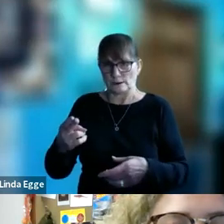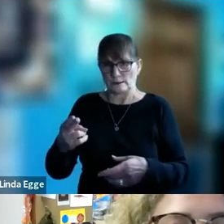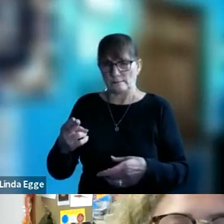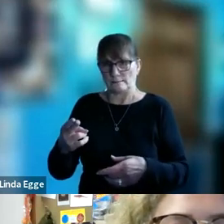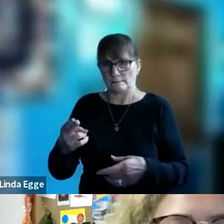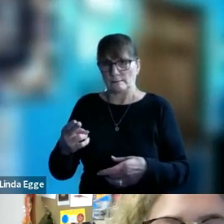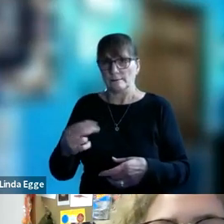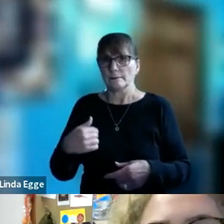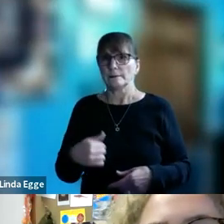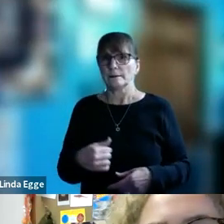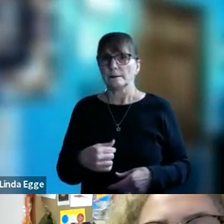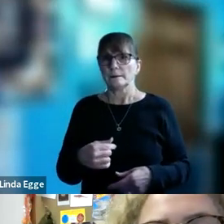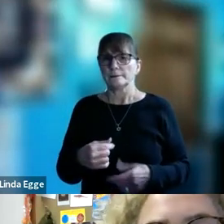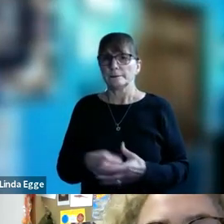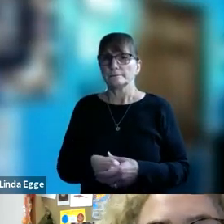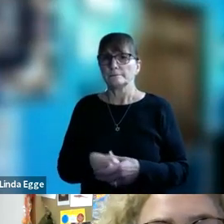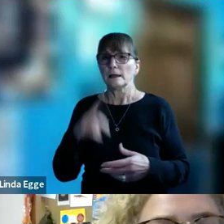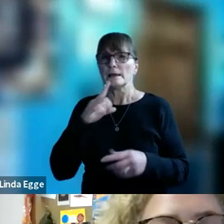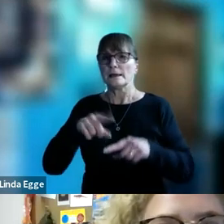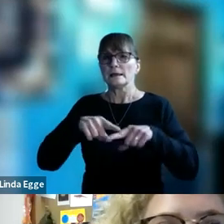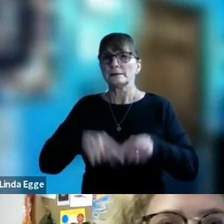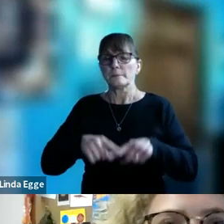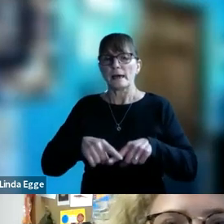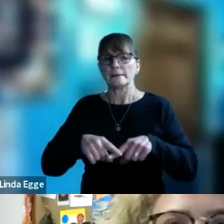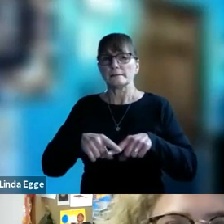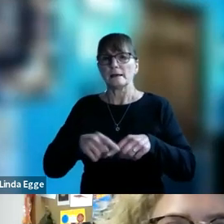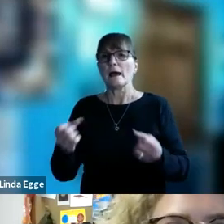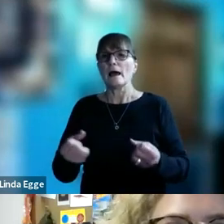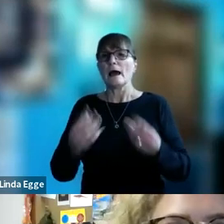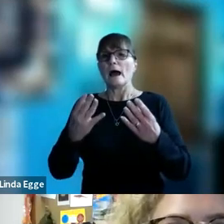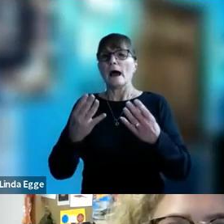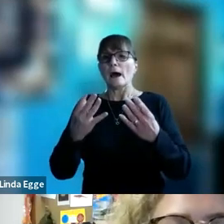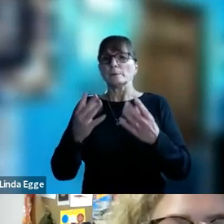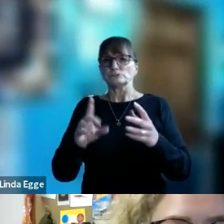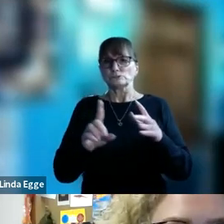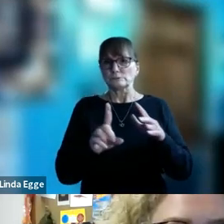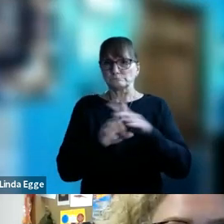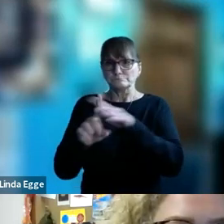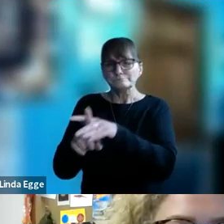Yo diría que dependería de cuánto aparezca en el historial médico